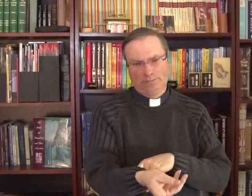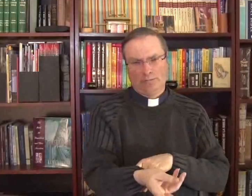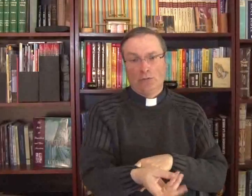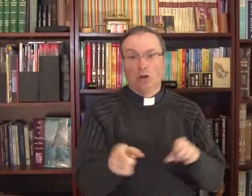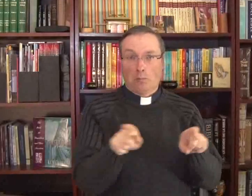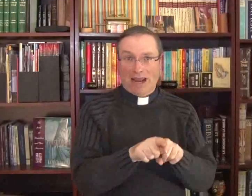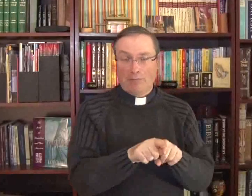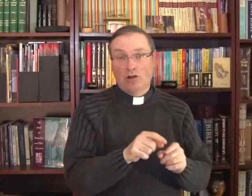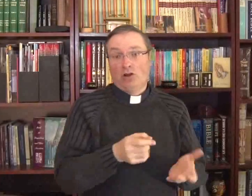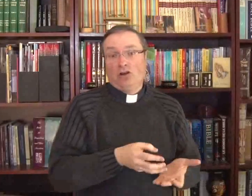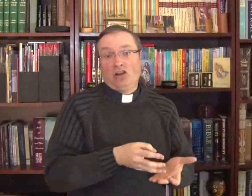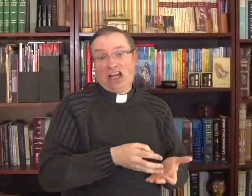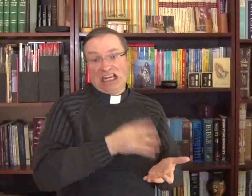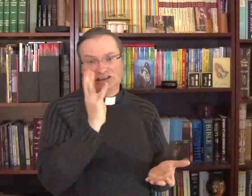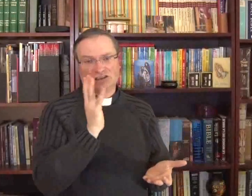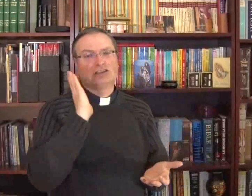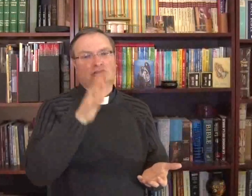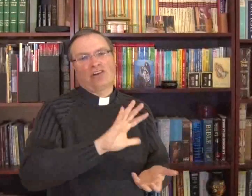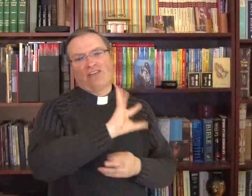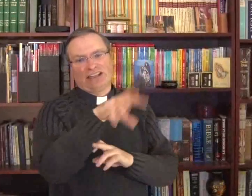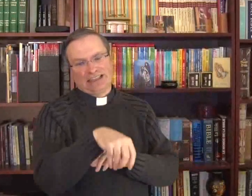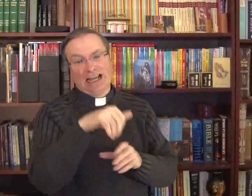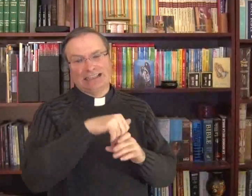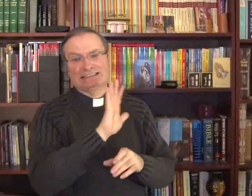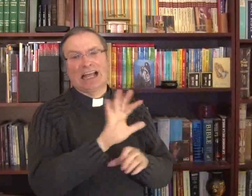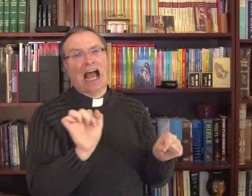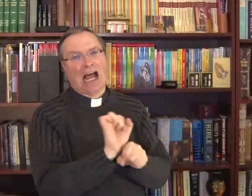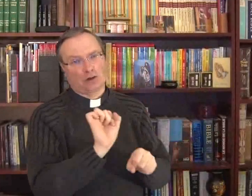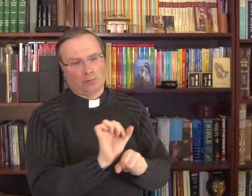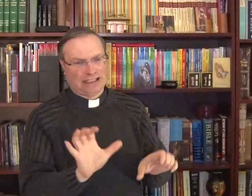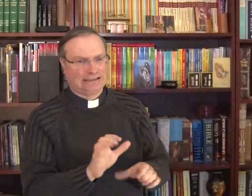De même, le riche se flétrira dans ses entreprises.